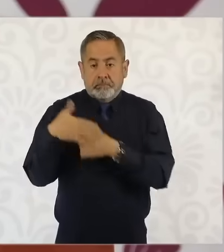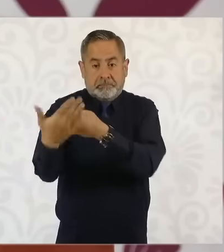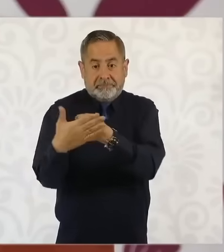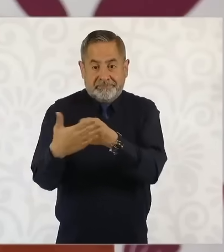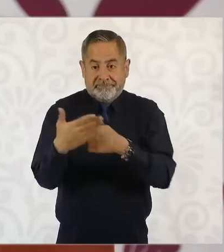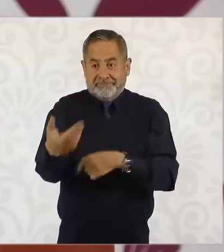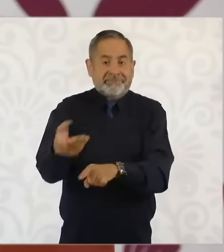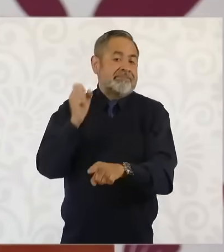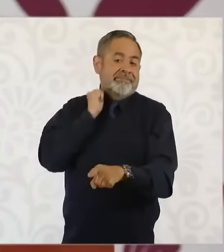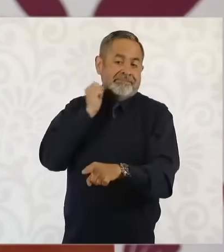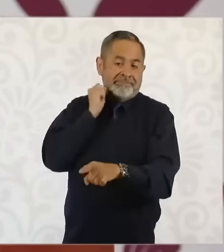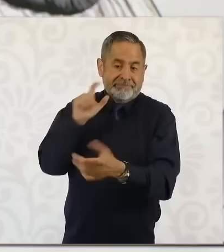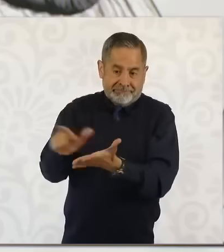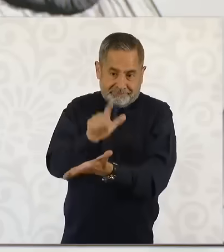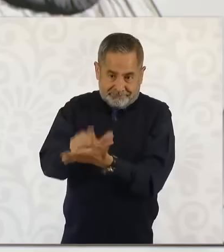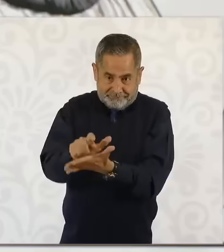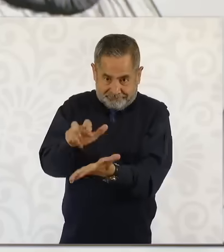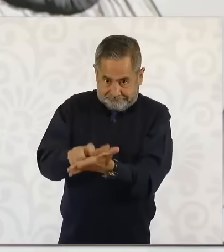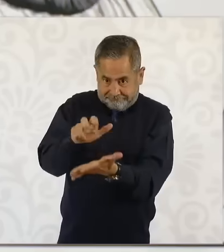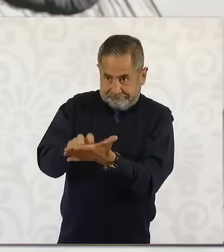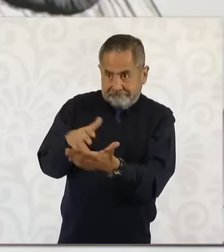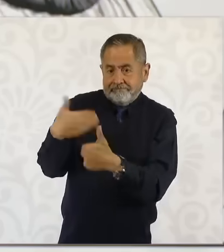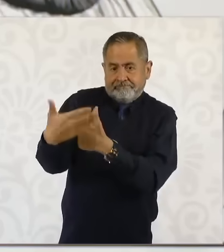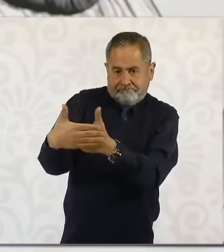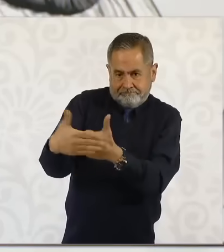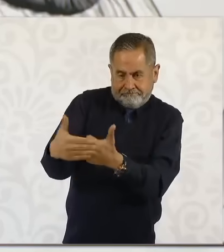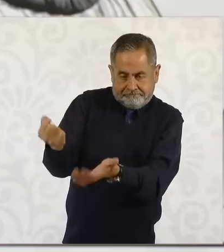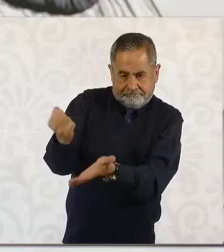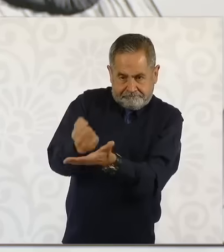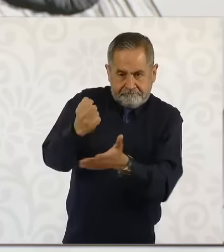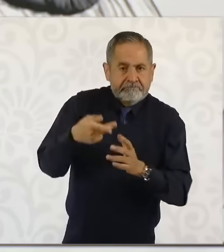Senado pero estamos preparando además de lo que va a ocurrir el